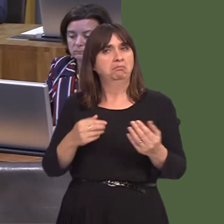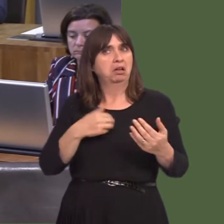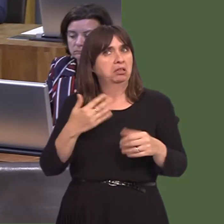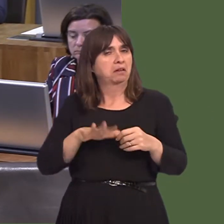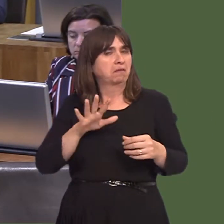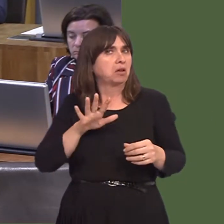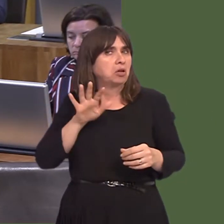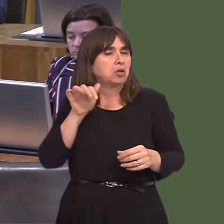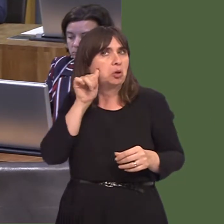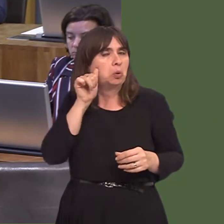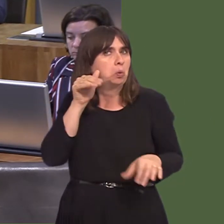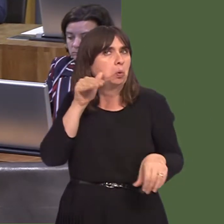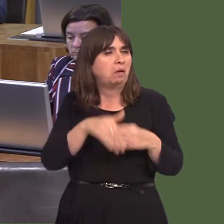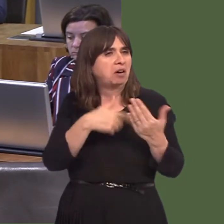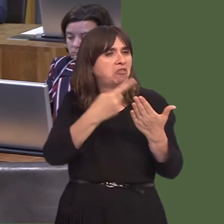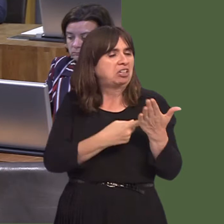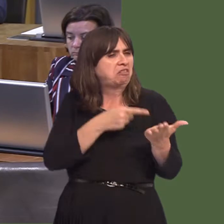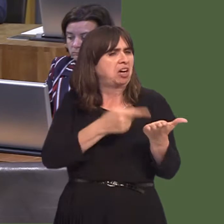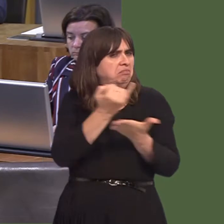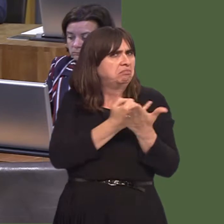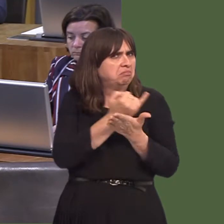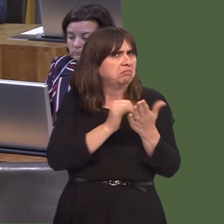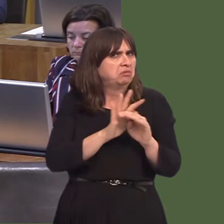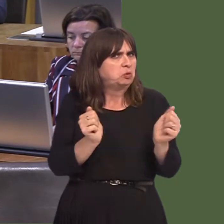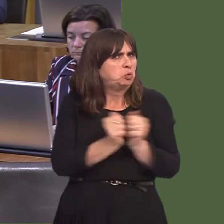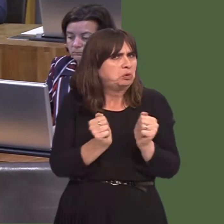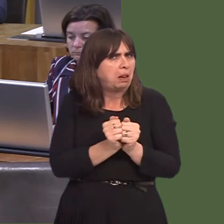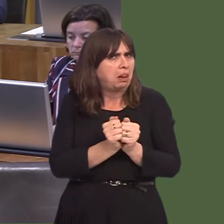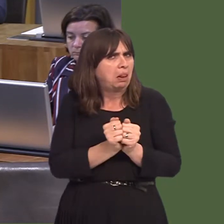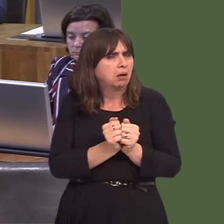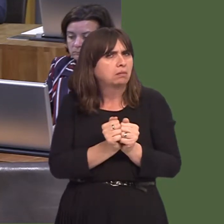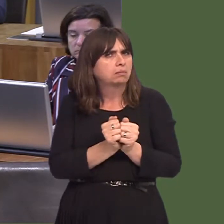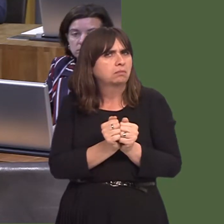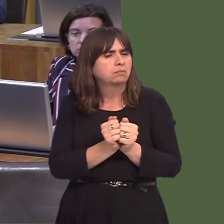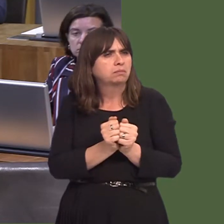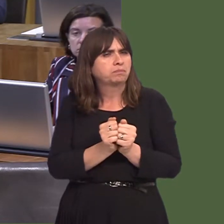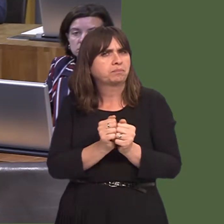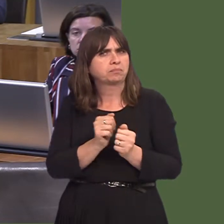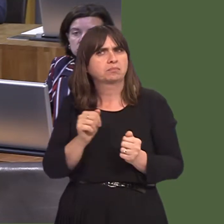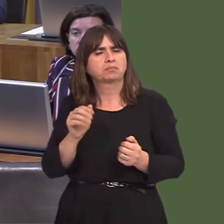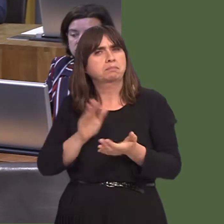Efallai, os gall yr Aelod ysgrifennu ataf i, gallaf i ystyried y peth i weld a oes yna